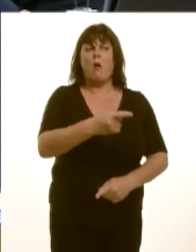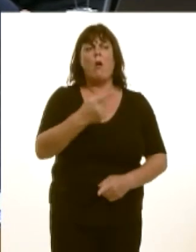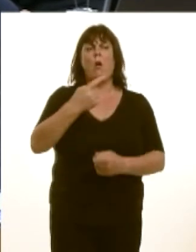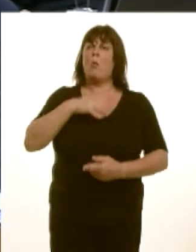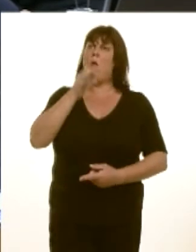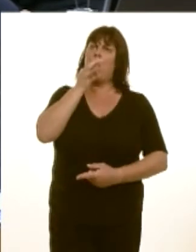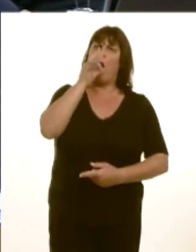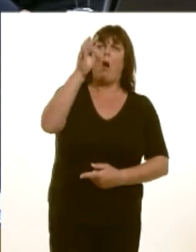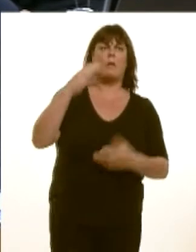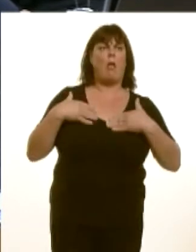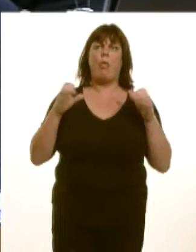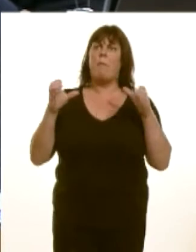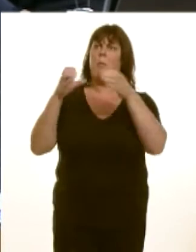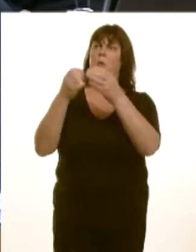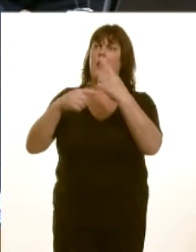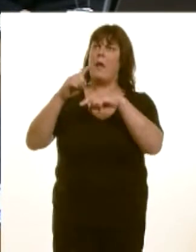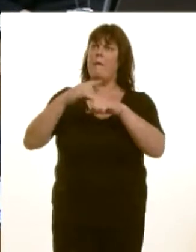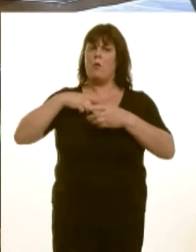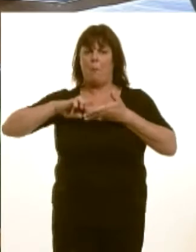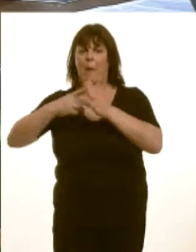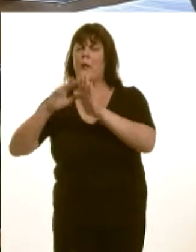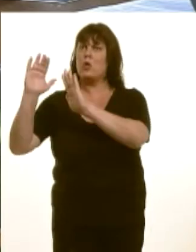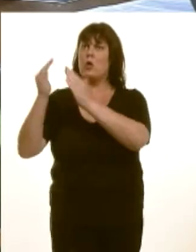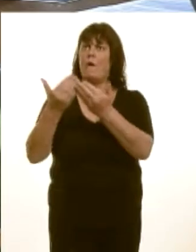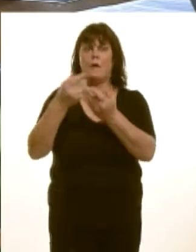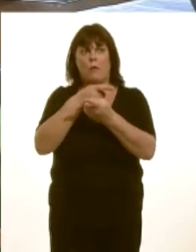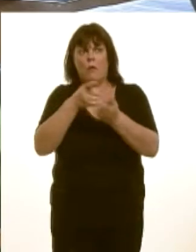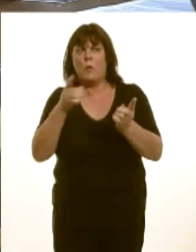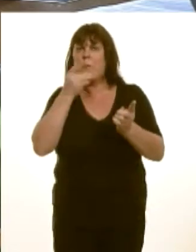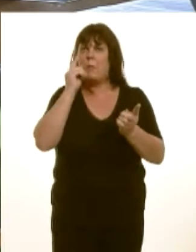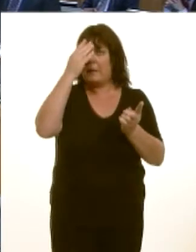ystyried sefyllfa y rheiny sydd o dan 60 oed. Jenny Rathbone: 2.